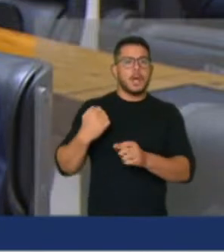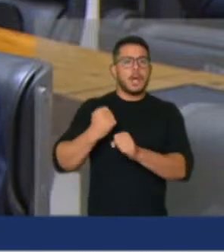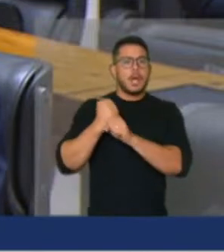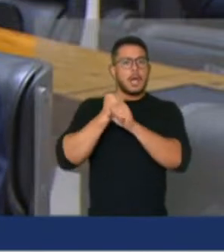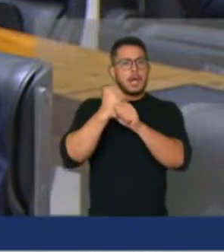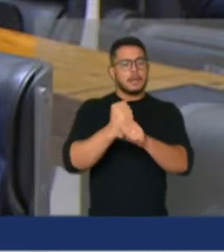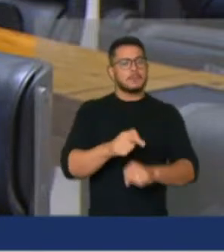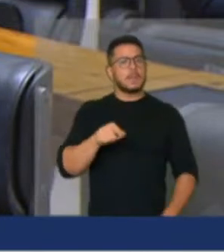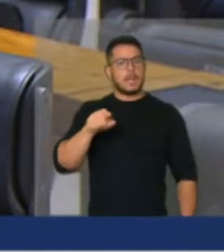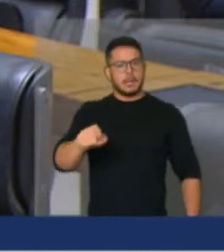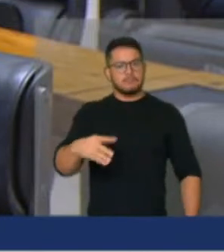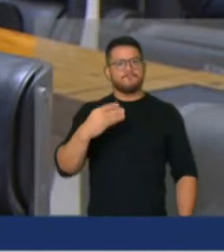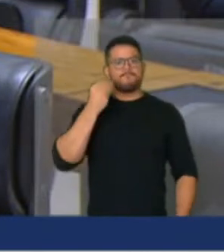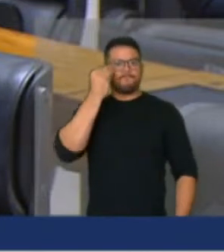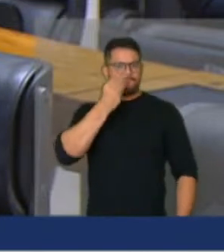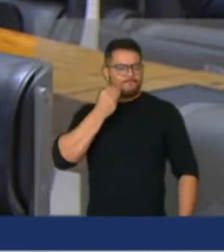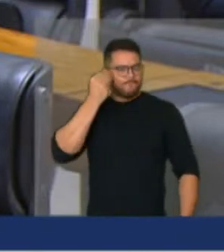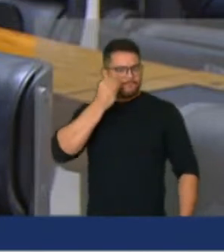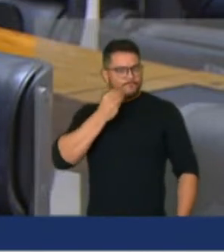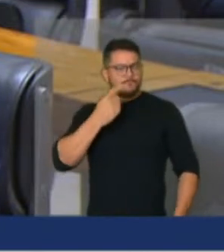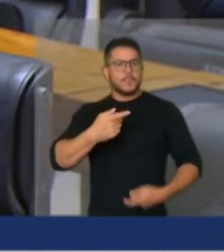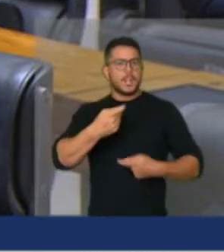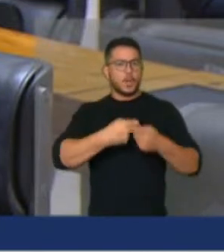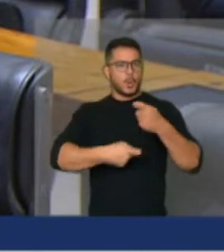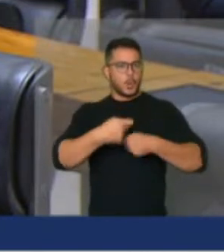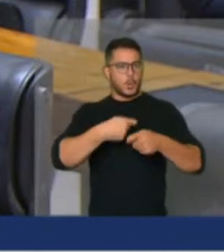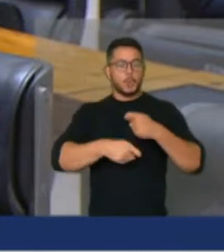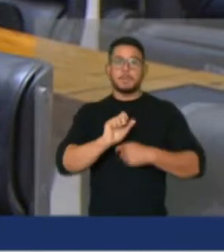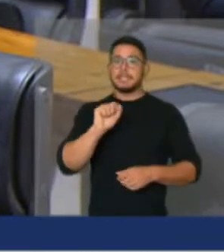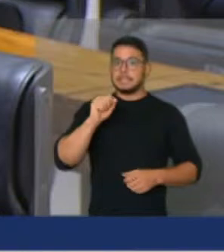BRILHANTE, SENÃO, NÃO TERIA CHEGADO A SER UM MINISTRO DA ECONOMIA. E TEM OS SEUS GANHOS